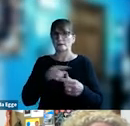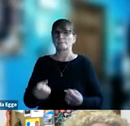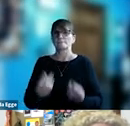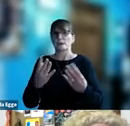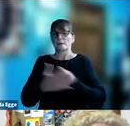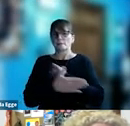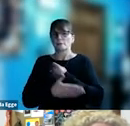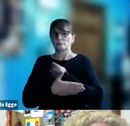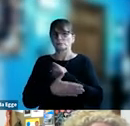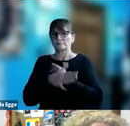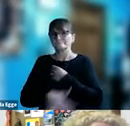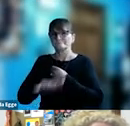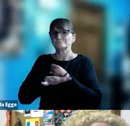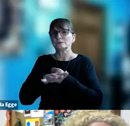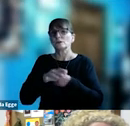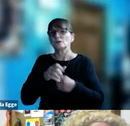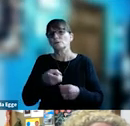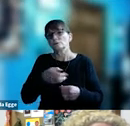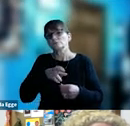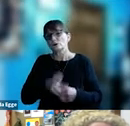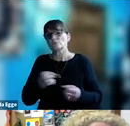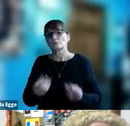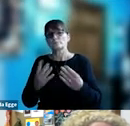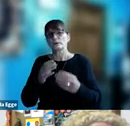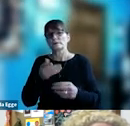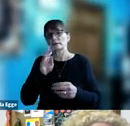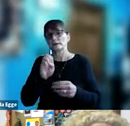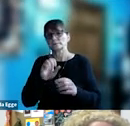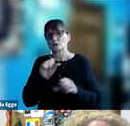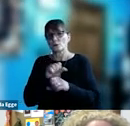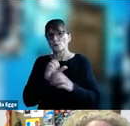donde uno es un trabajador SOAR entre muchos trabajadores sociales o es un trabajador social haciendo SOAR.